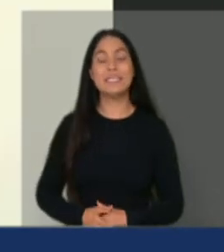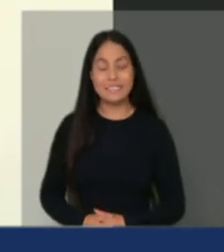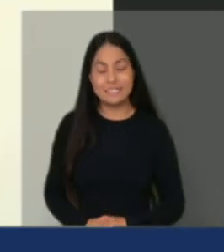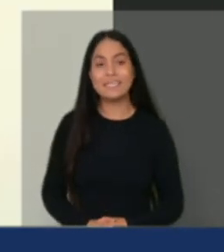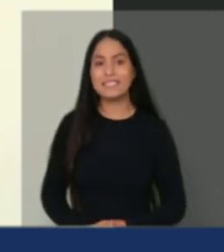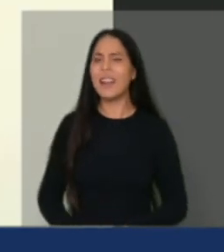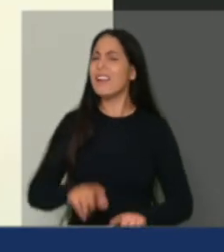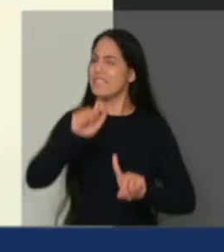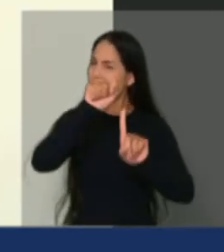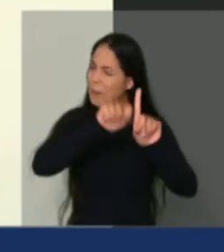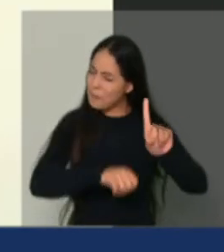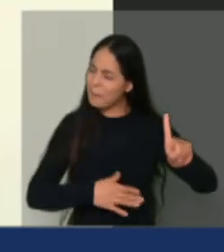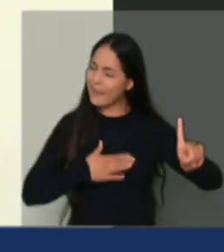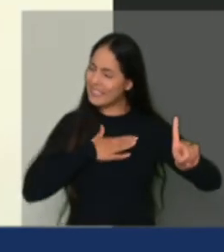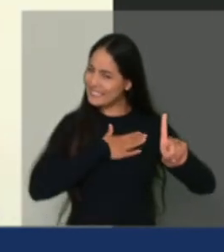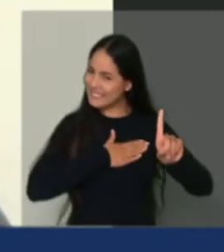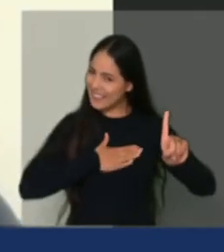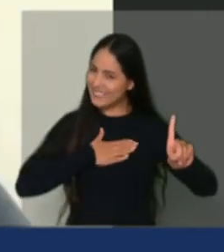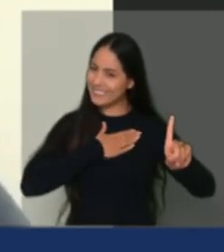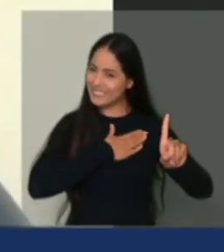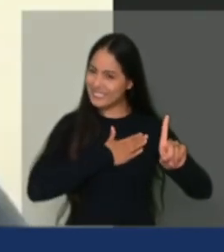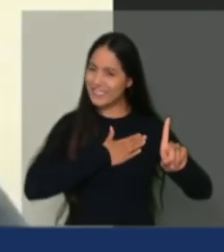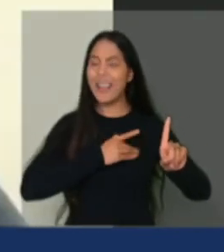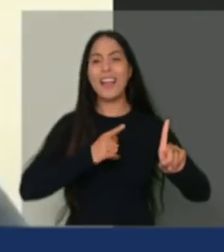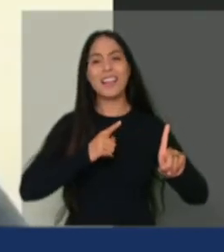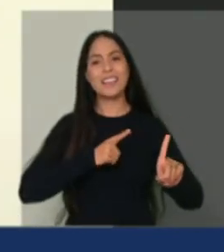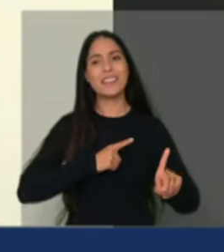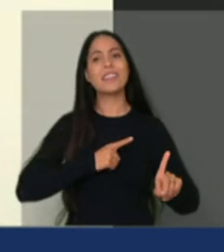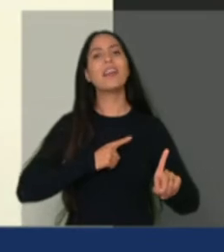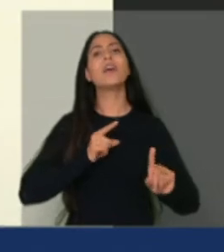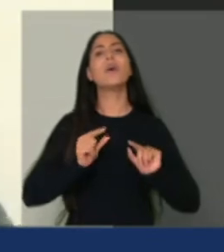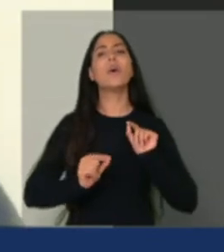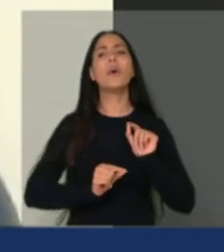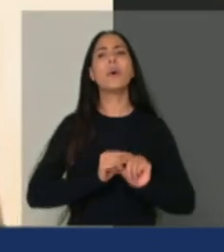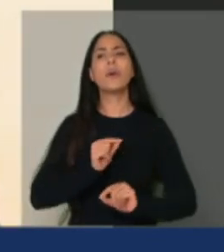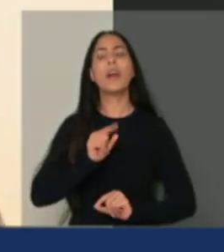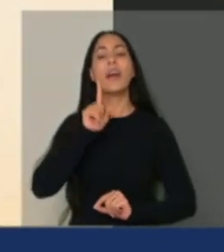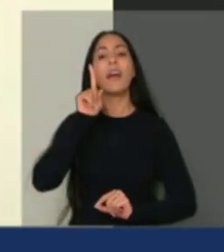VOCAÇÃO, PRIMEIRO, É , DOMINGO DE VOTAÇÃO, SACERDOTAL, DEPOIS, VOTAÇÃO,